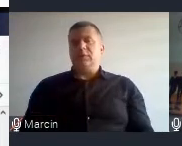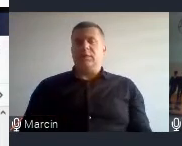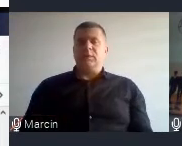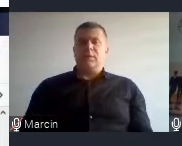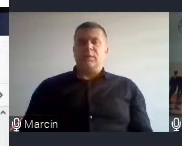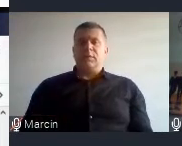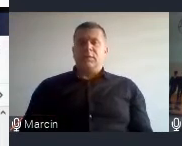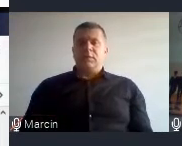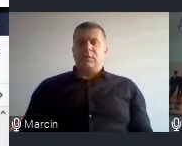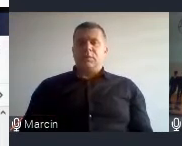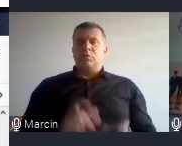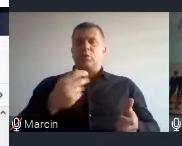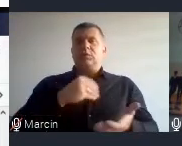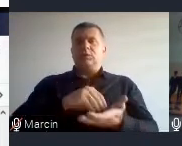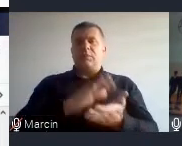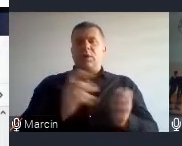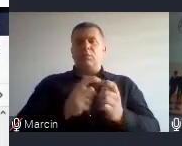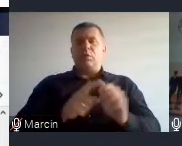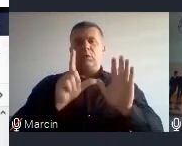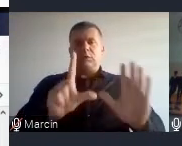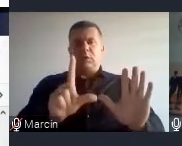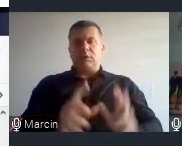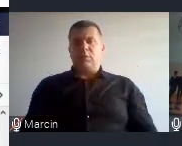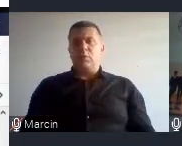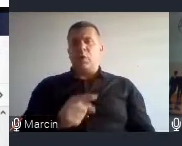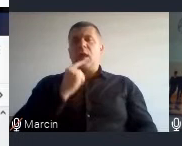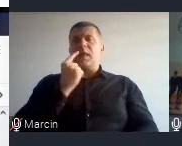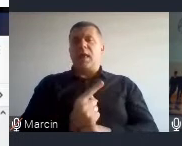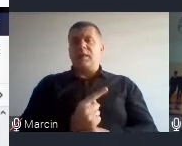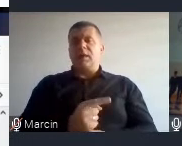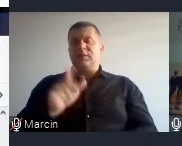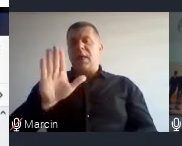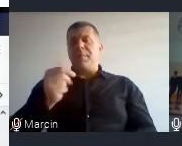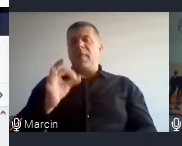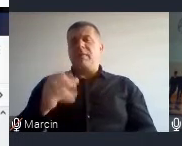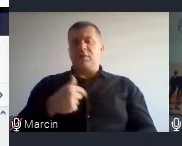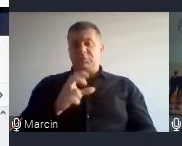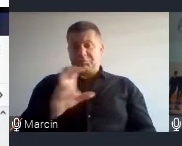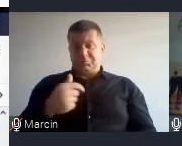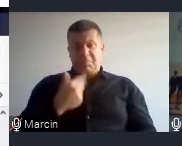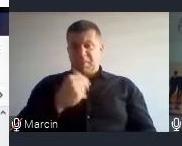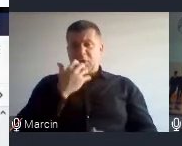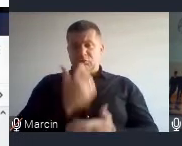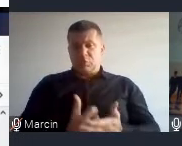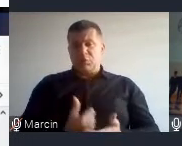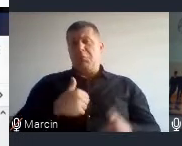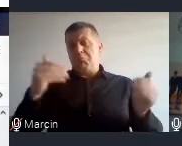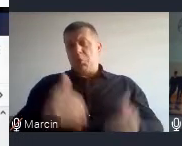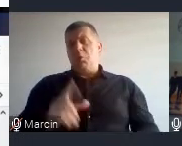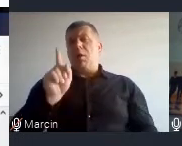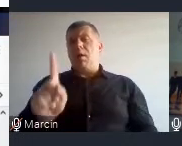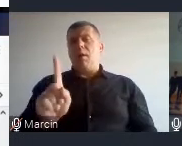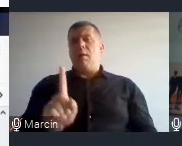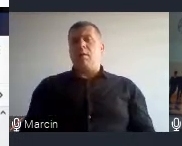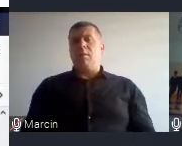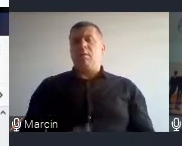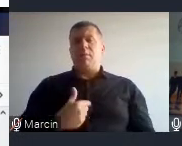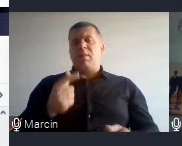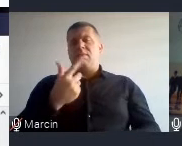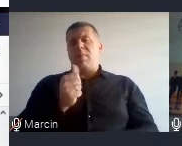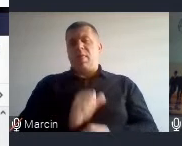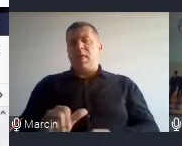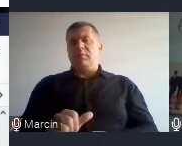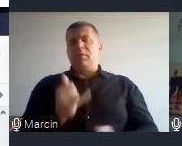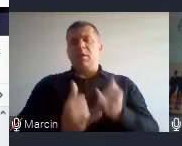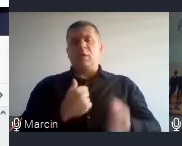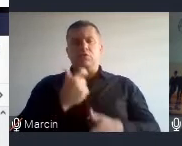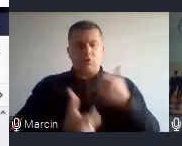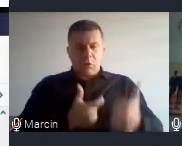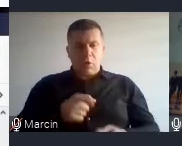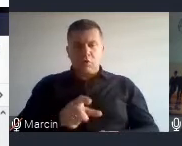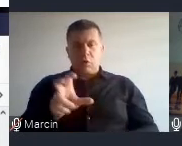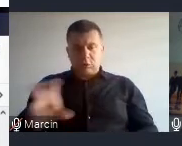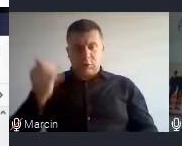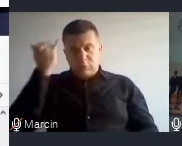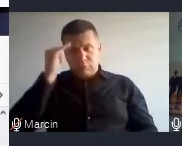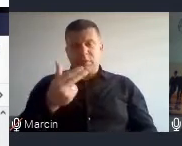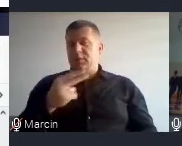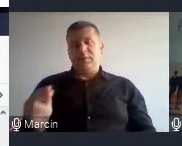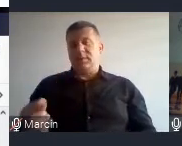Czyli to co zapisane w punkcie 7. to decyzja Beneficjenta czy „ja nie stosuję” / „mogę”, ale nie jest tak, że jeżeli zastosuję to popełnię jakiś błąd.